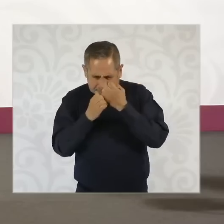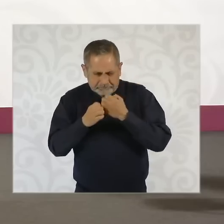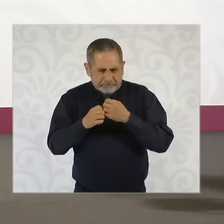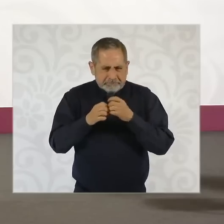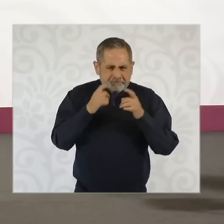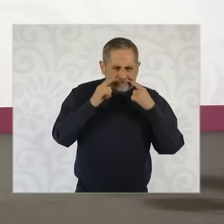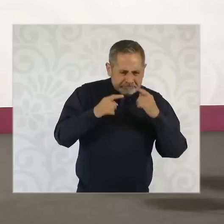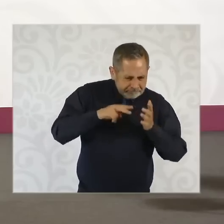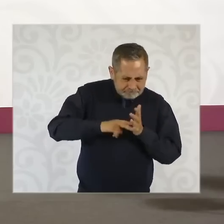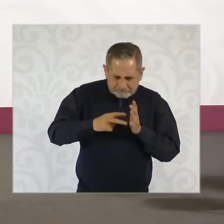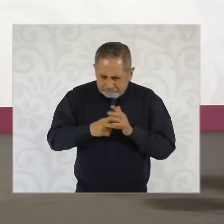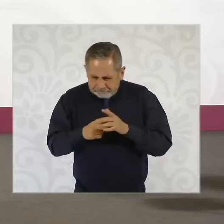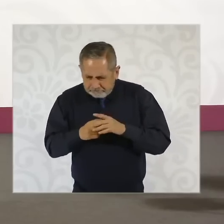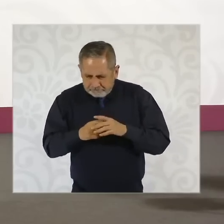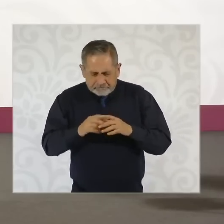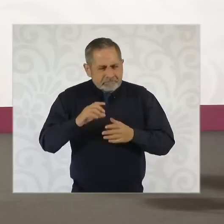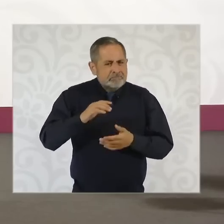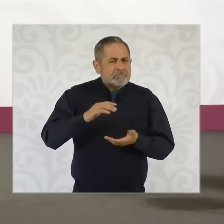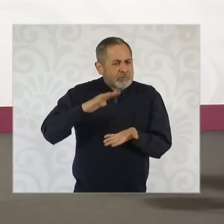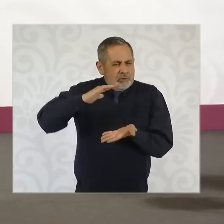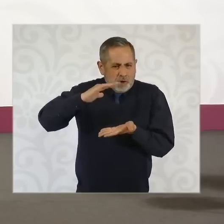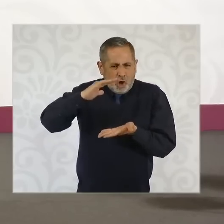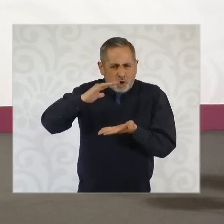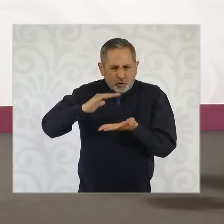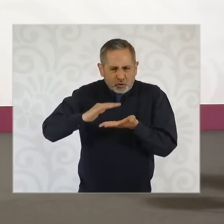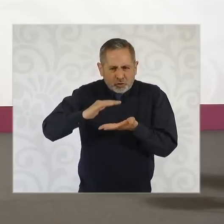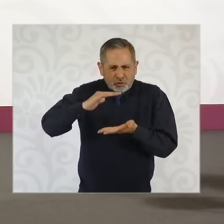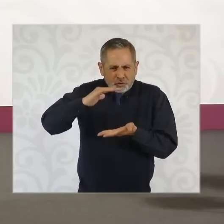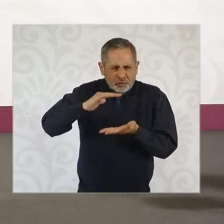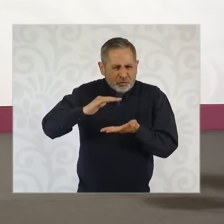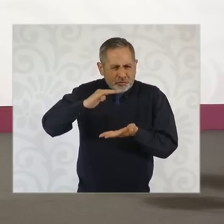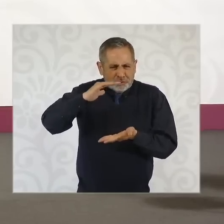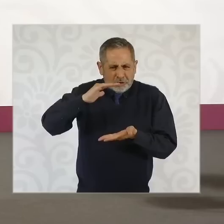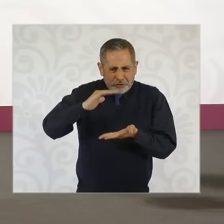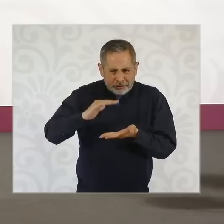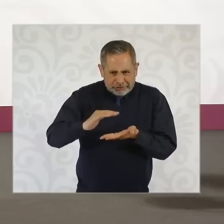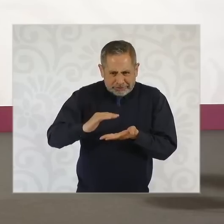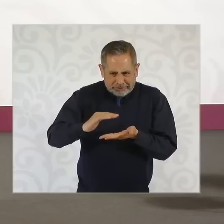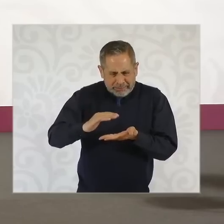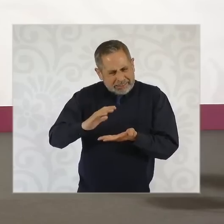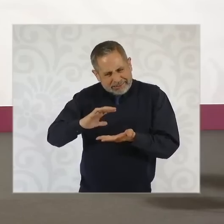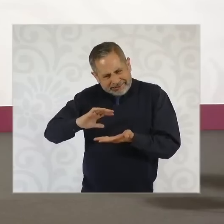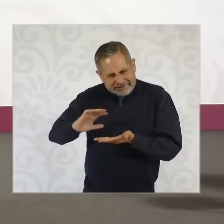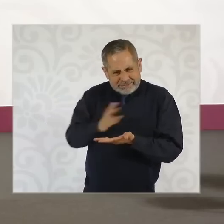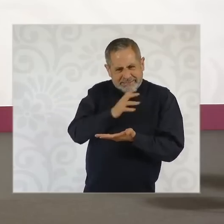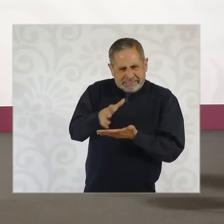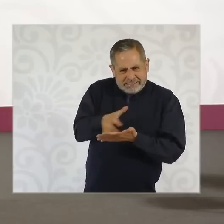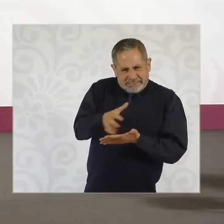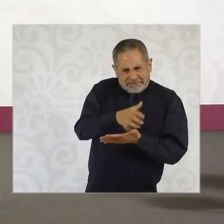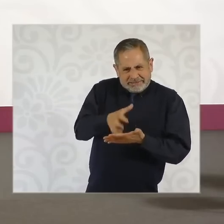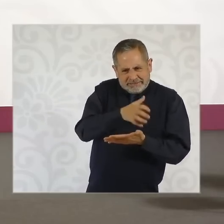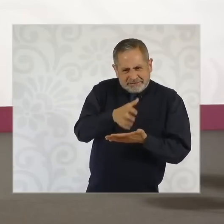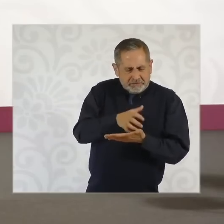o si hay que reforzar esas capas inferiores metiendo más espesor de asfalto en fin eh hacemos